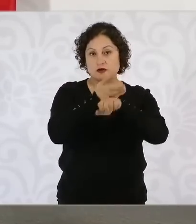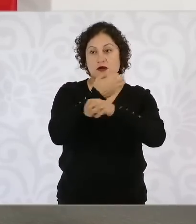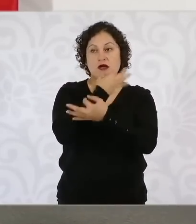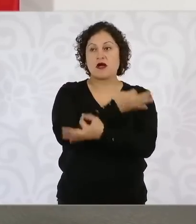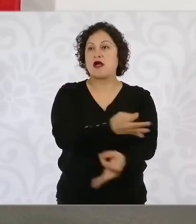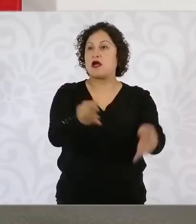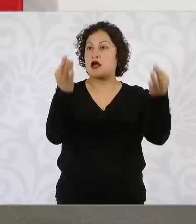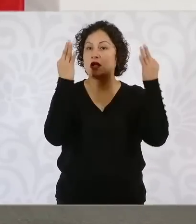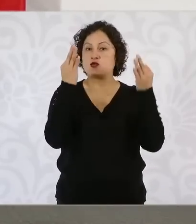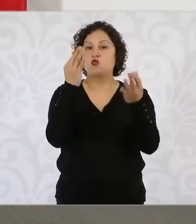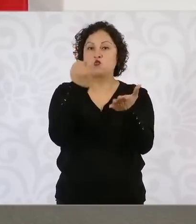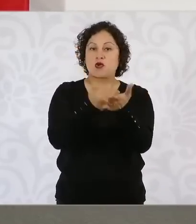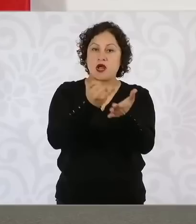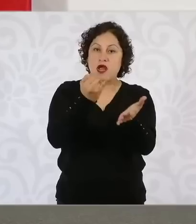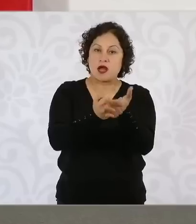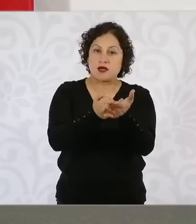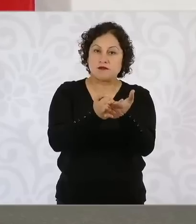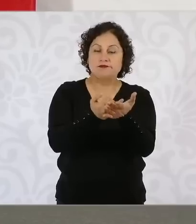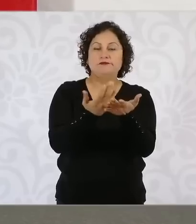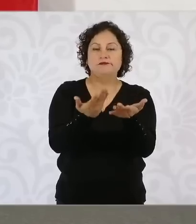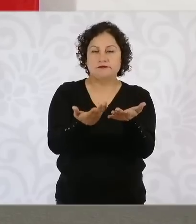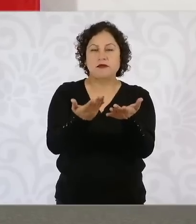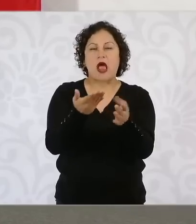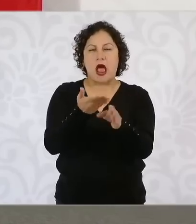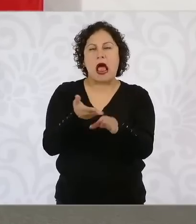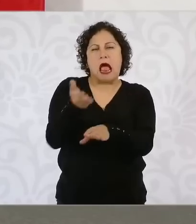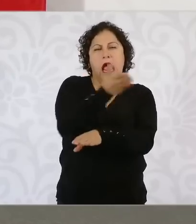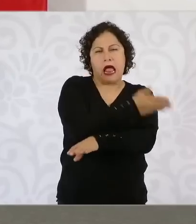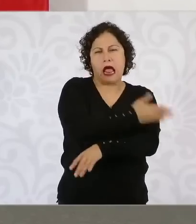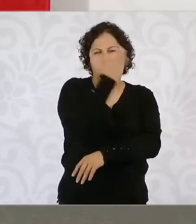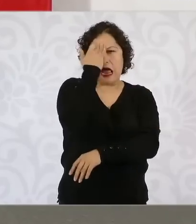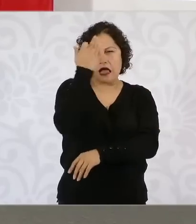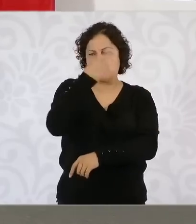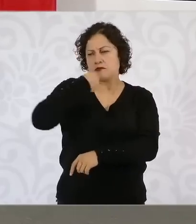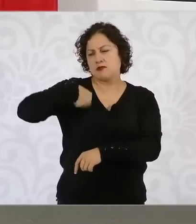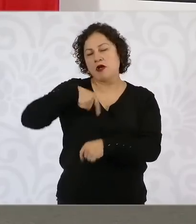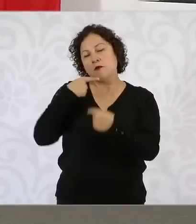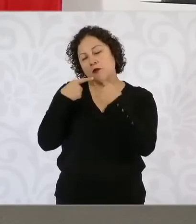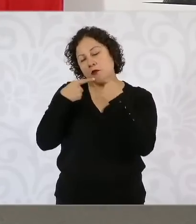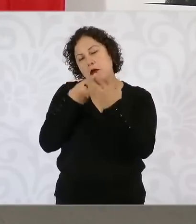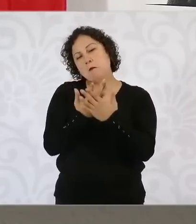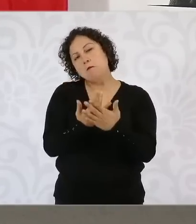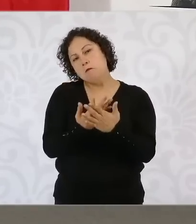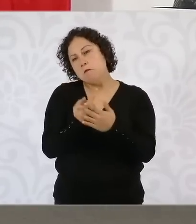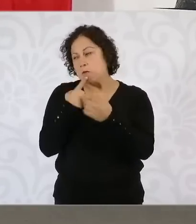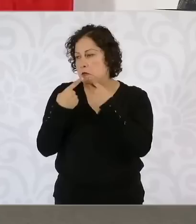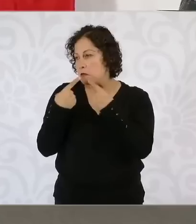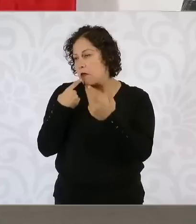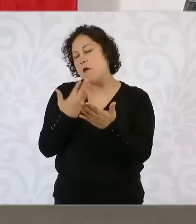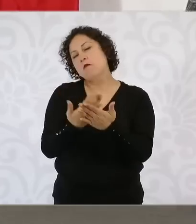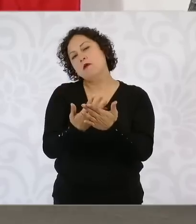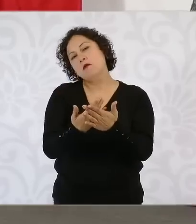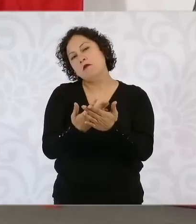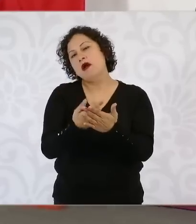había que tomar eh decisiones de qué hacíamos en el momento e ya tenemos ahí guardado el Plan